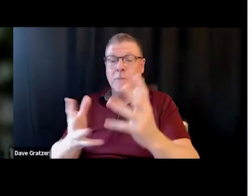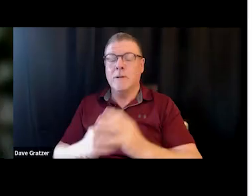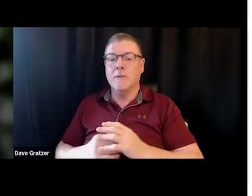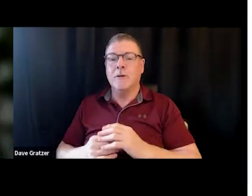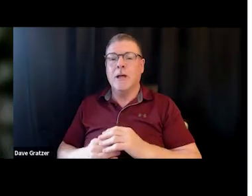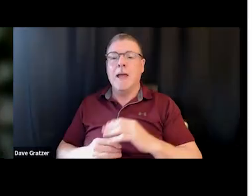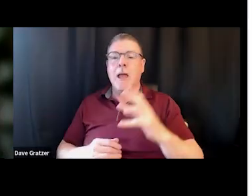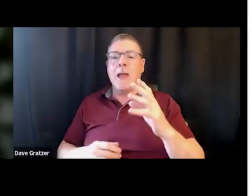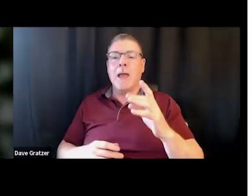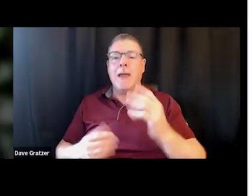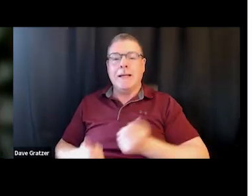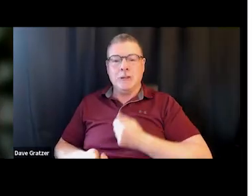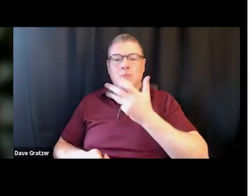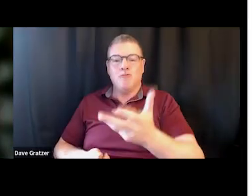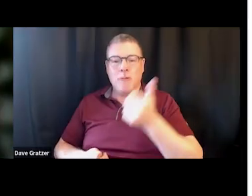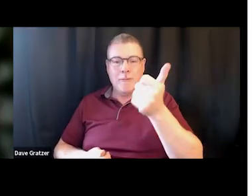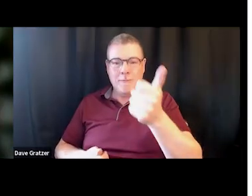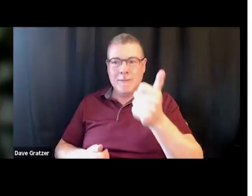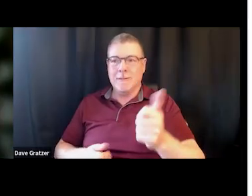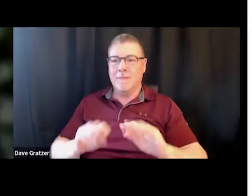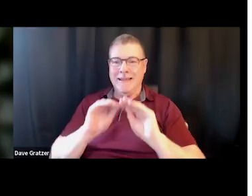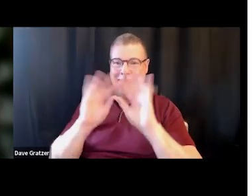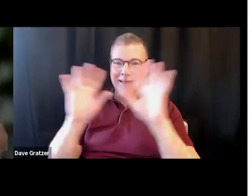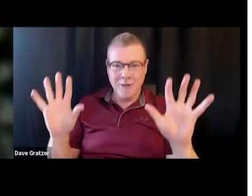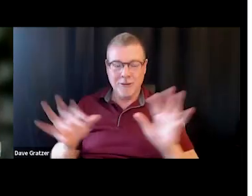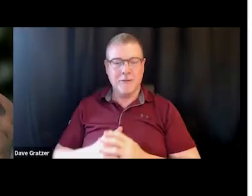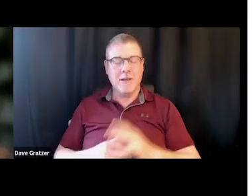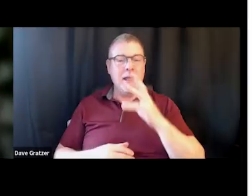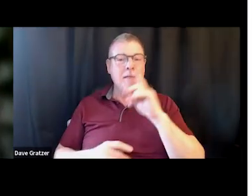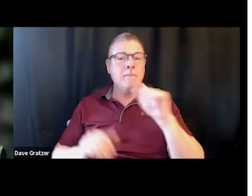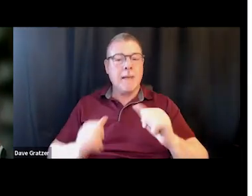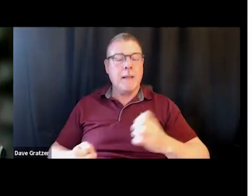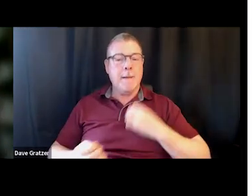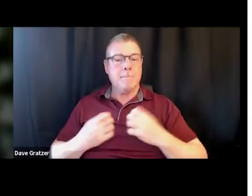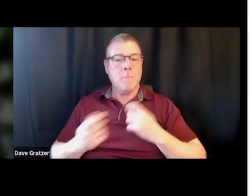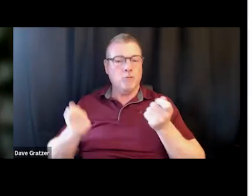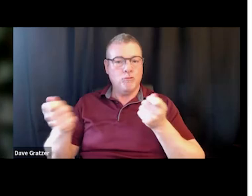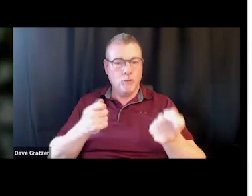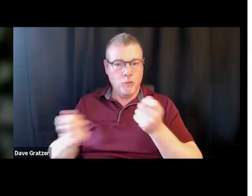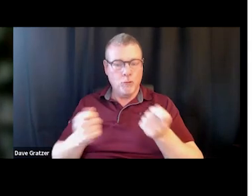poder expresarse de manera efectiva, poder regularse emocionalmente, todo eso puede ser abordado